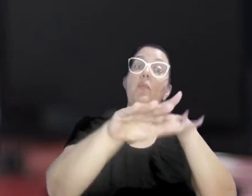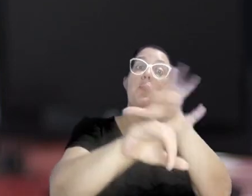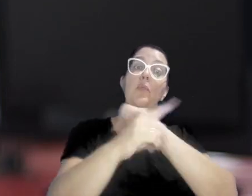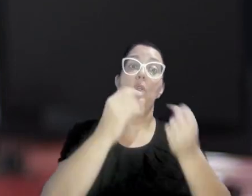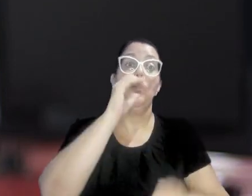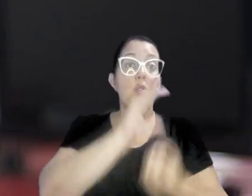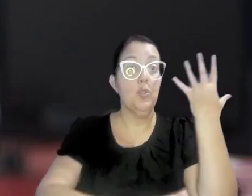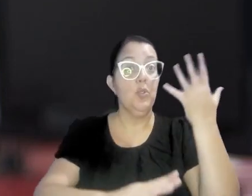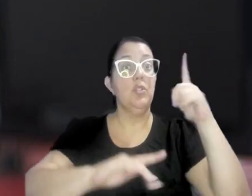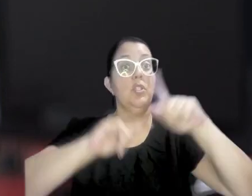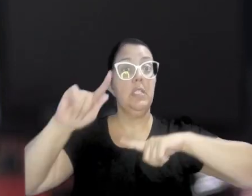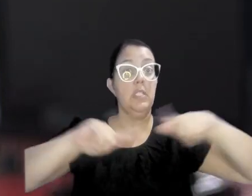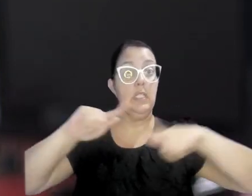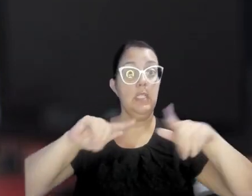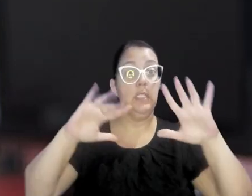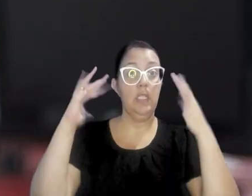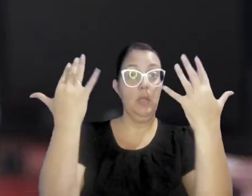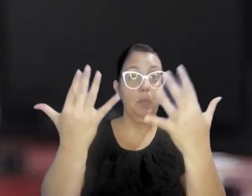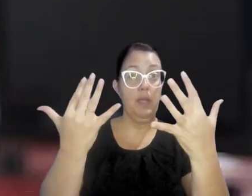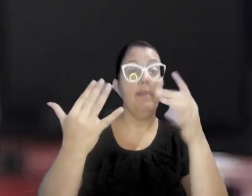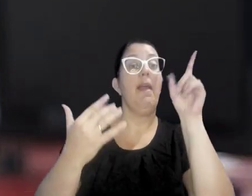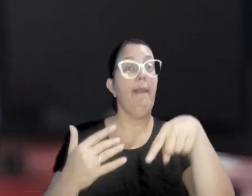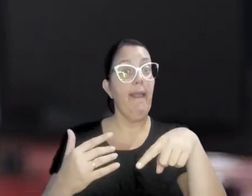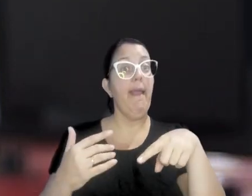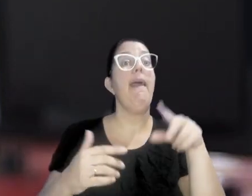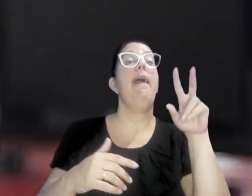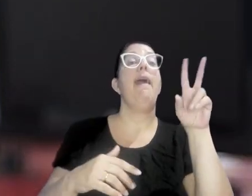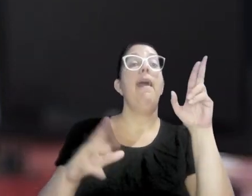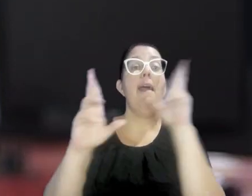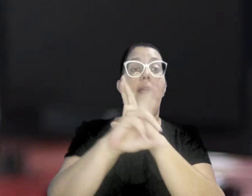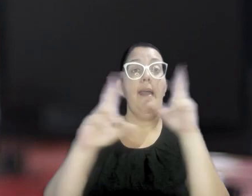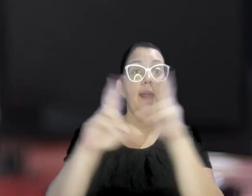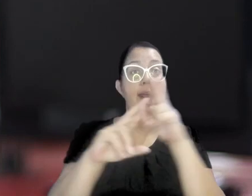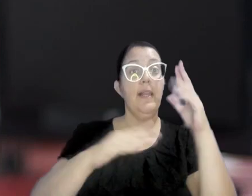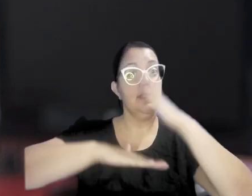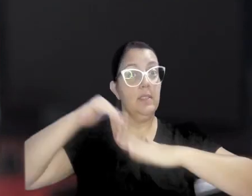surge a gestão ambiental. E a gestão ambiental nada mais é do que um conjunto de ações